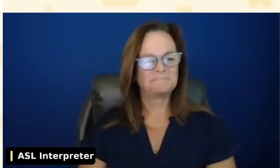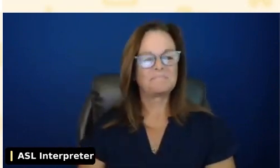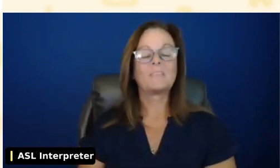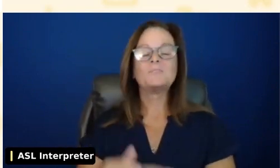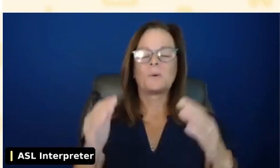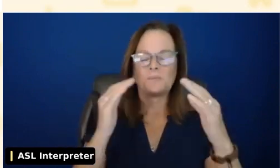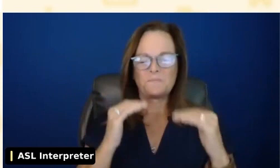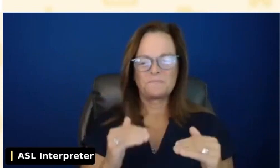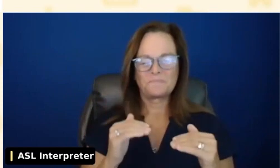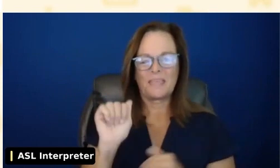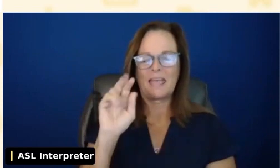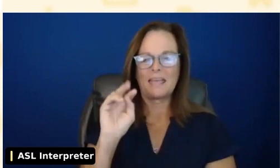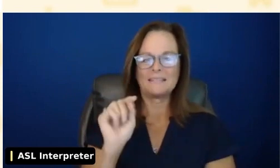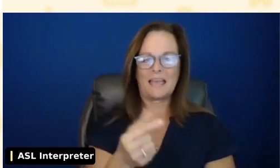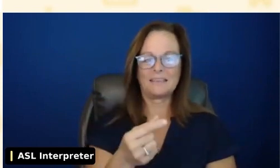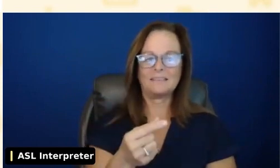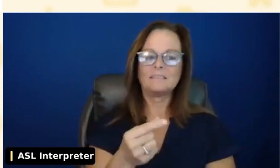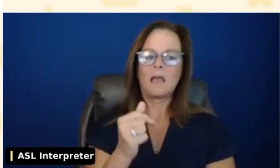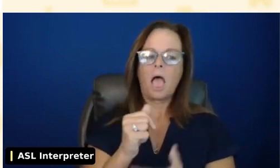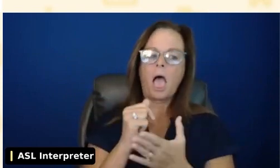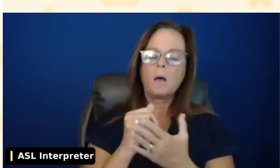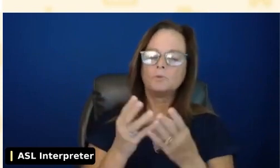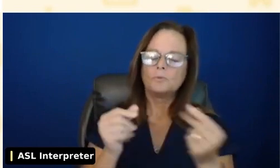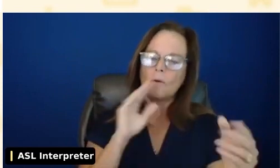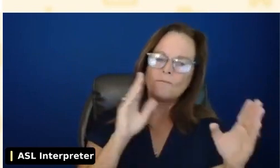Algunas pueden malinterpretarse ligeramente, como ocurre con los procesos automáticos,